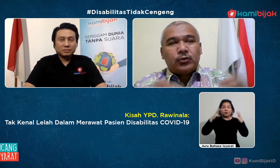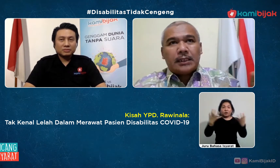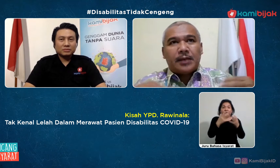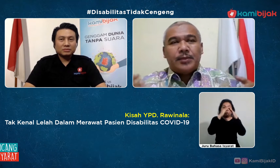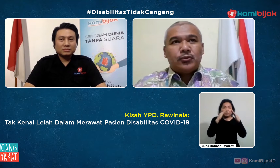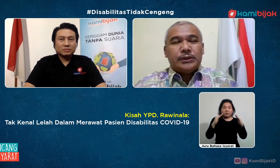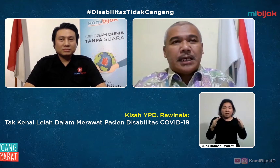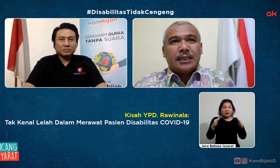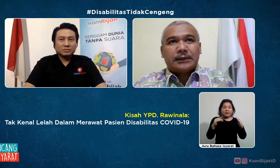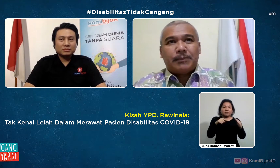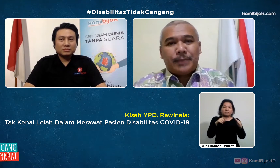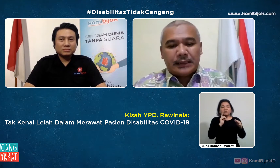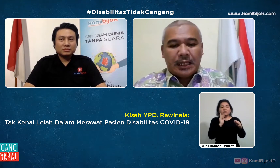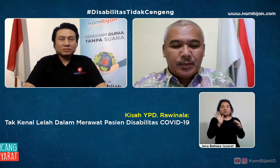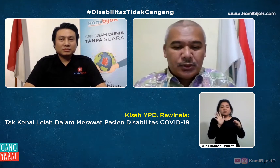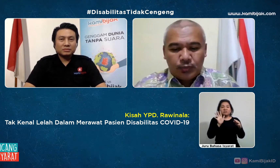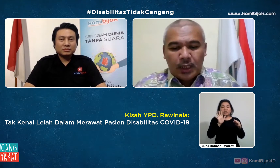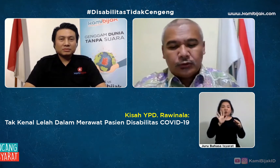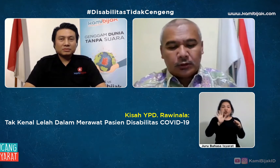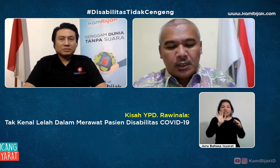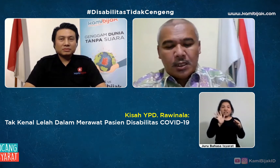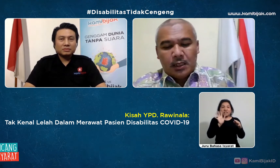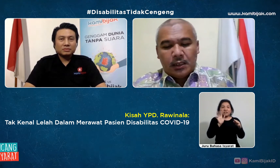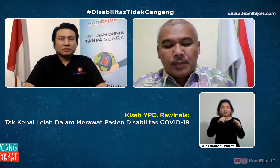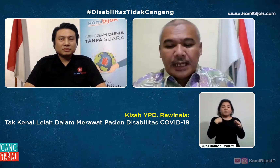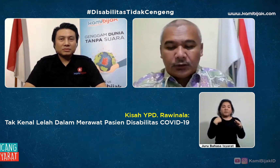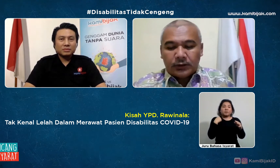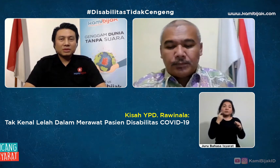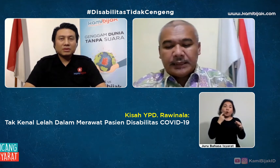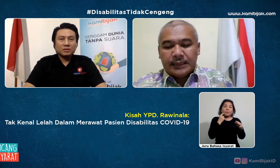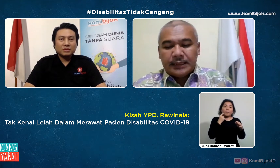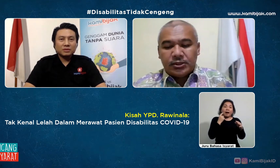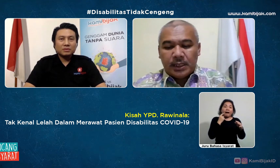Kebetulan kami punya tempat kami mencoba untuk mengatur tempat ini.